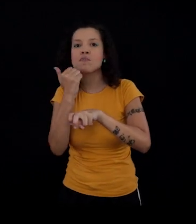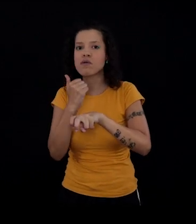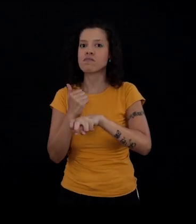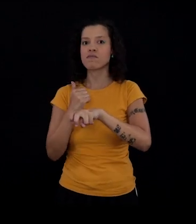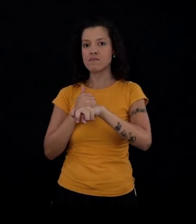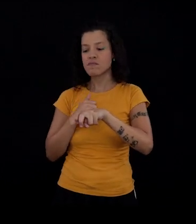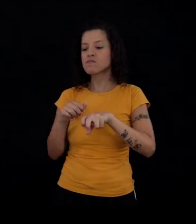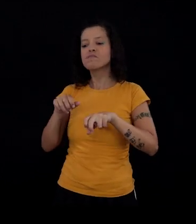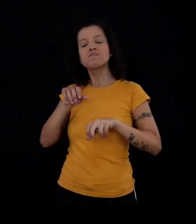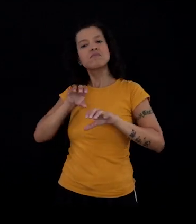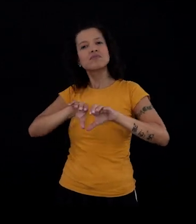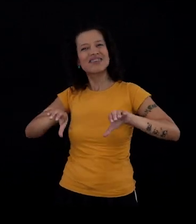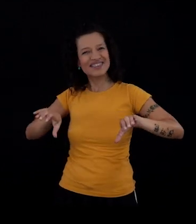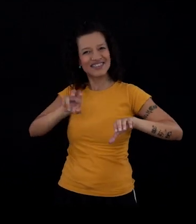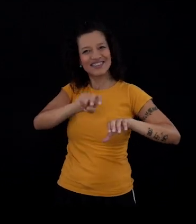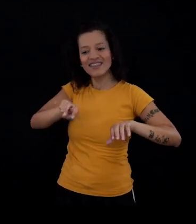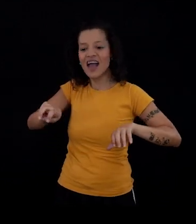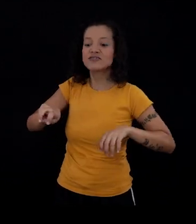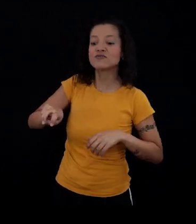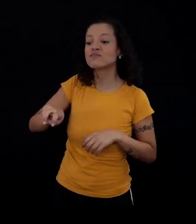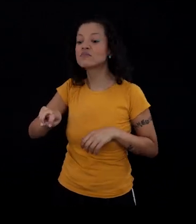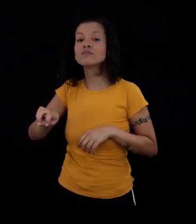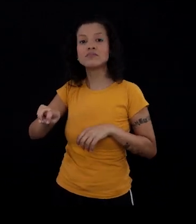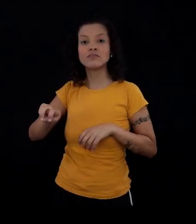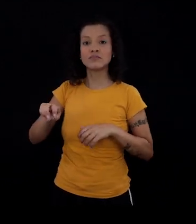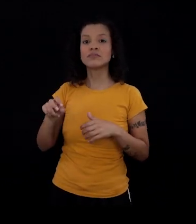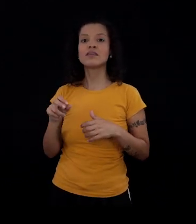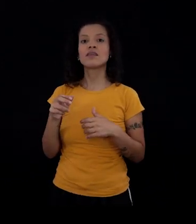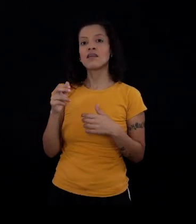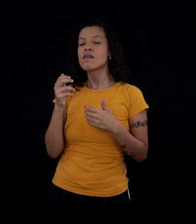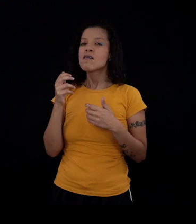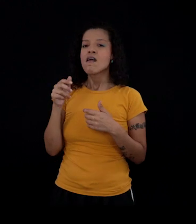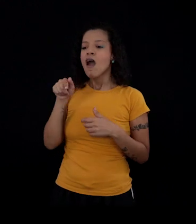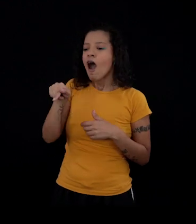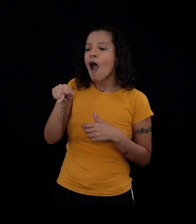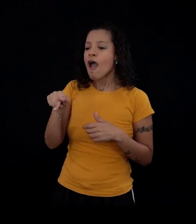corta e bota na frente para banco, ou para descer, que é o trapiche